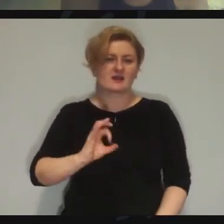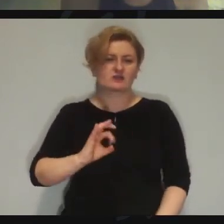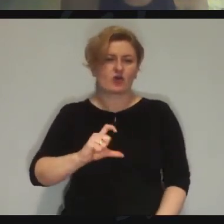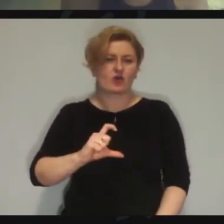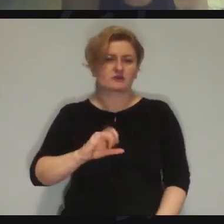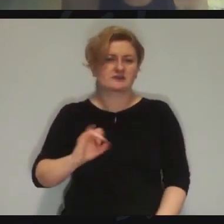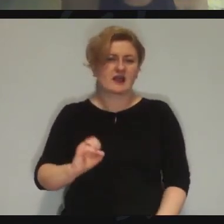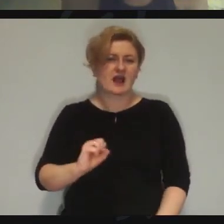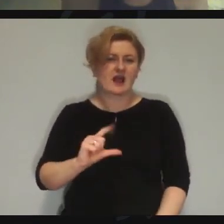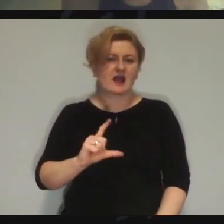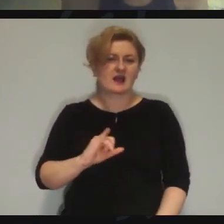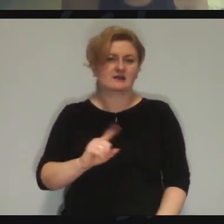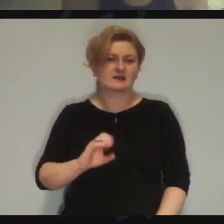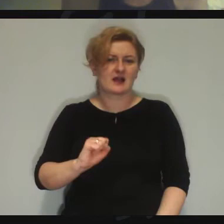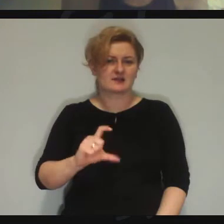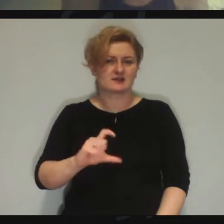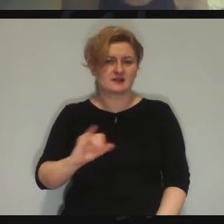Ania: Tak, jest wykorzystywany.